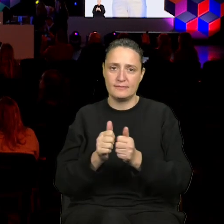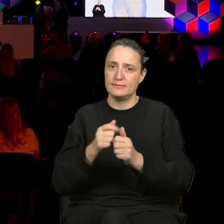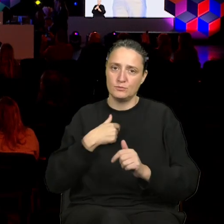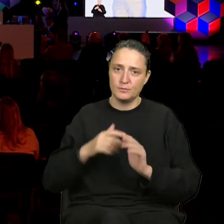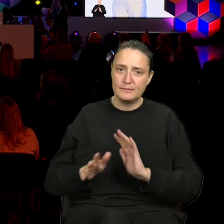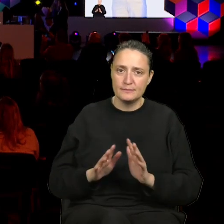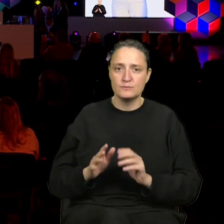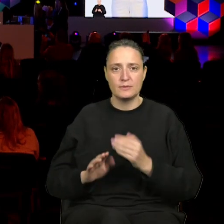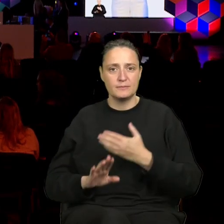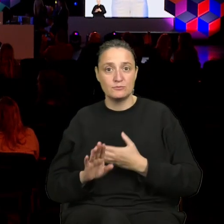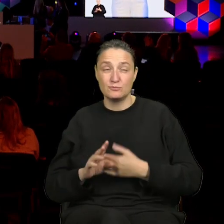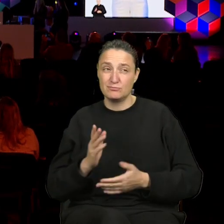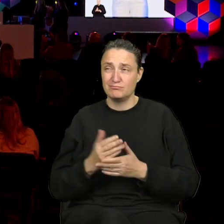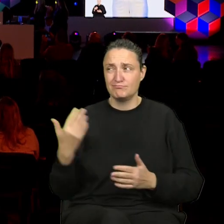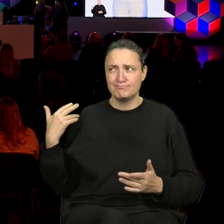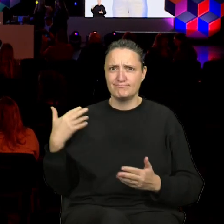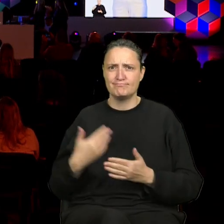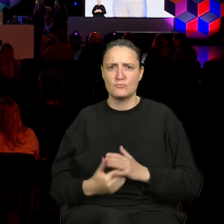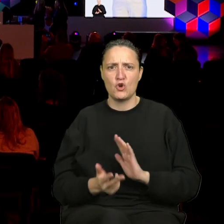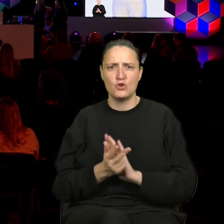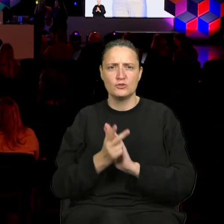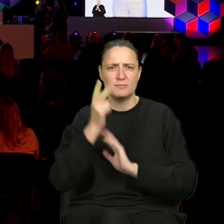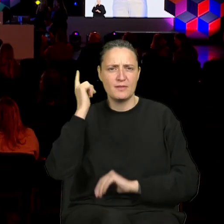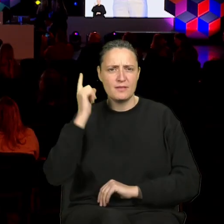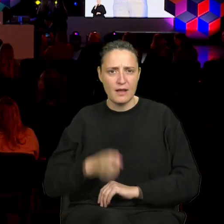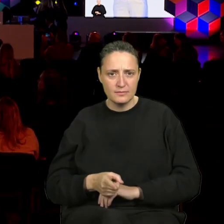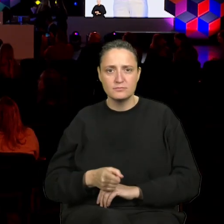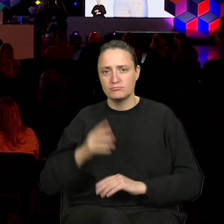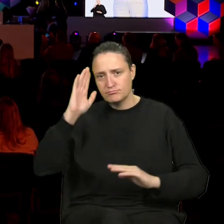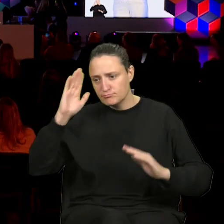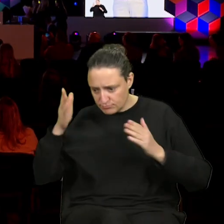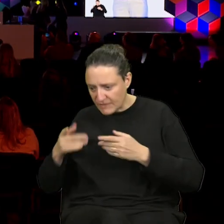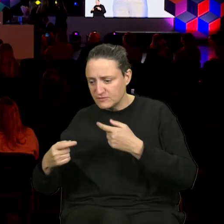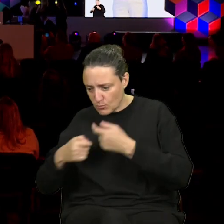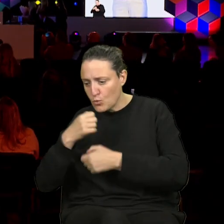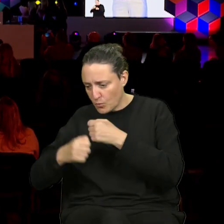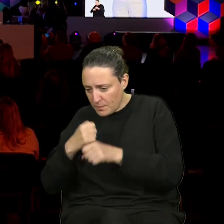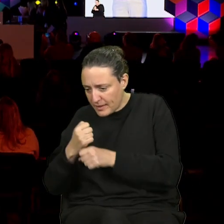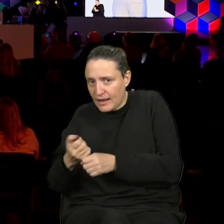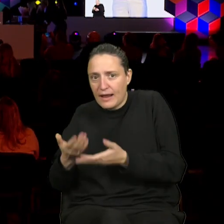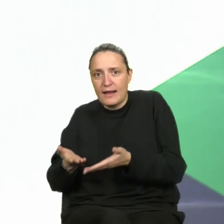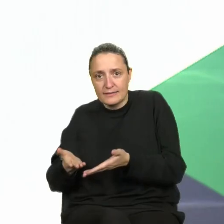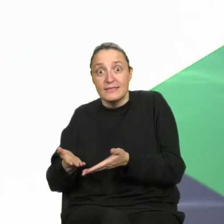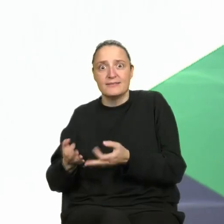18 ostatnich lat poświęciła współpracy. Cieszę się, że mogę nagrodzić osoby